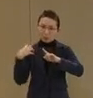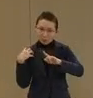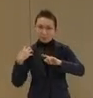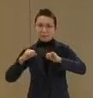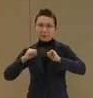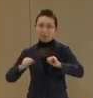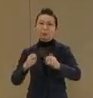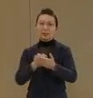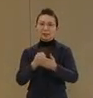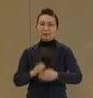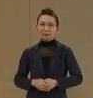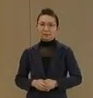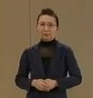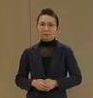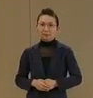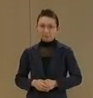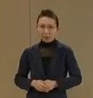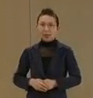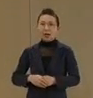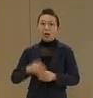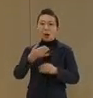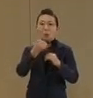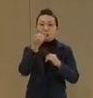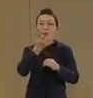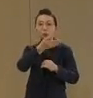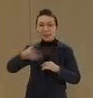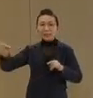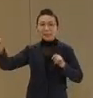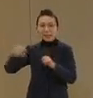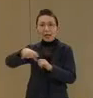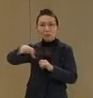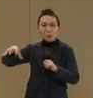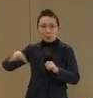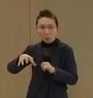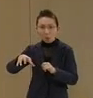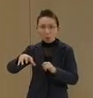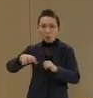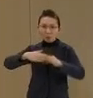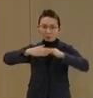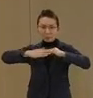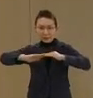臨海部では液状化現象に よる被害も起きました